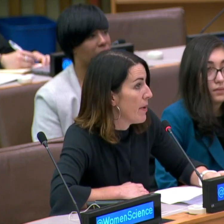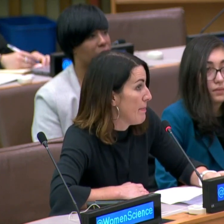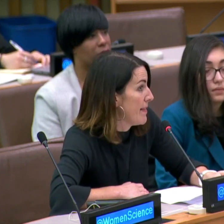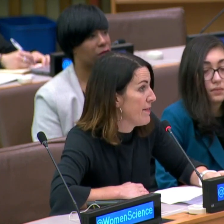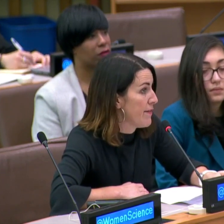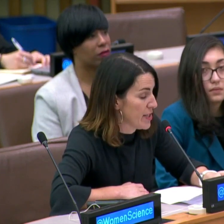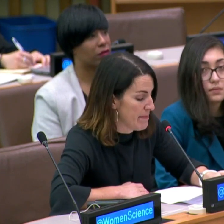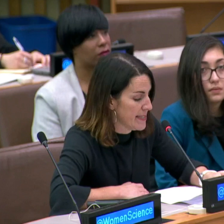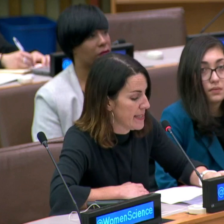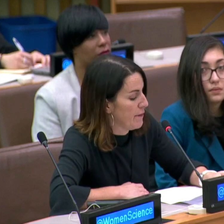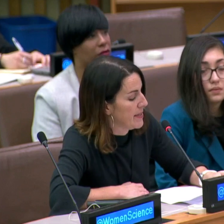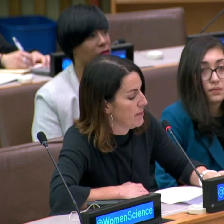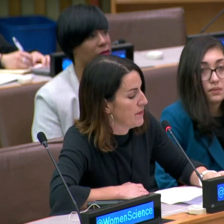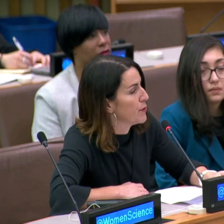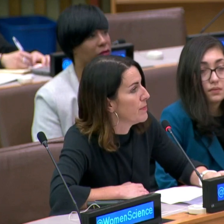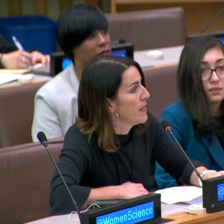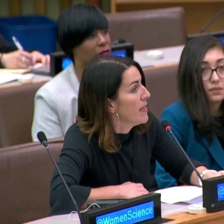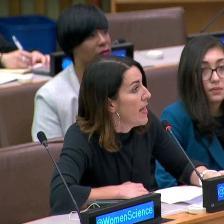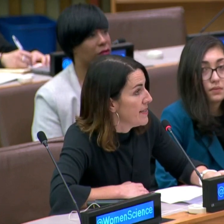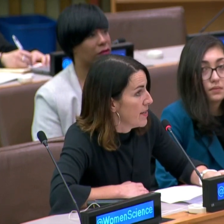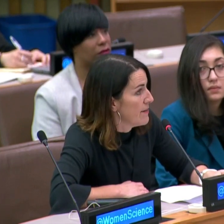sus padres quizás nunca hayan conocido una persona sorda antes y por eso